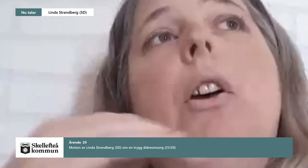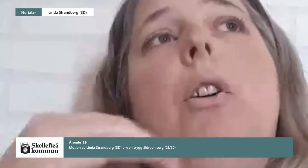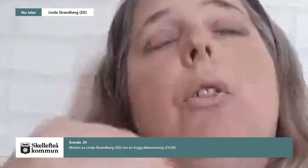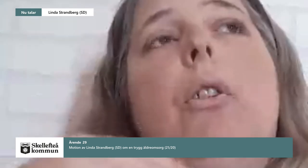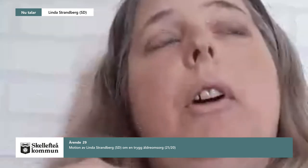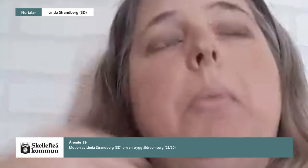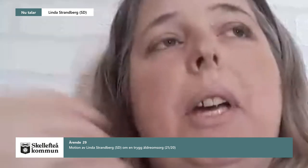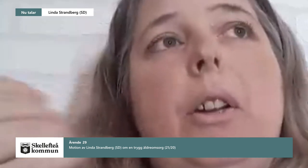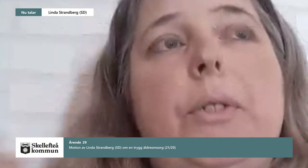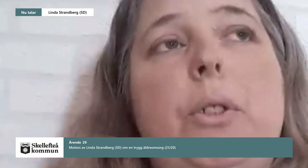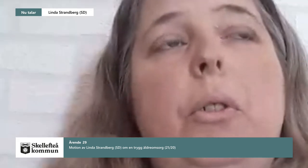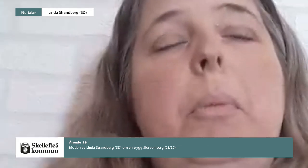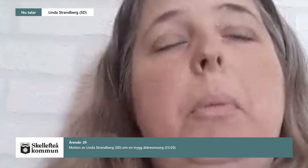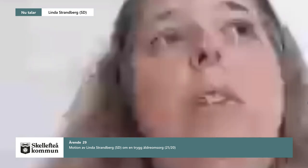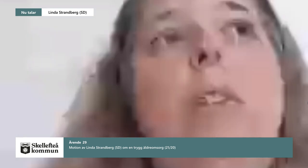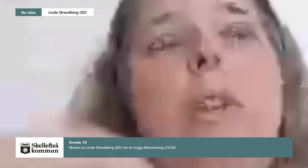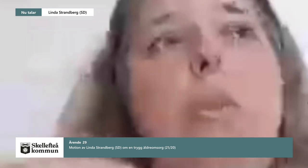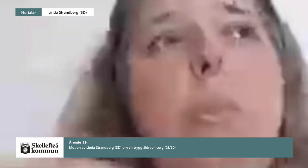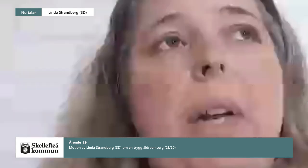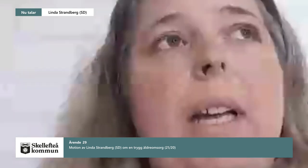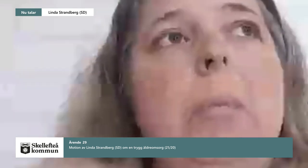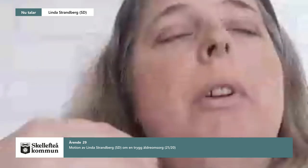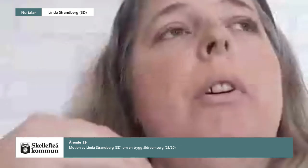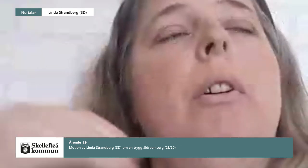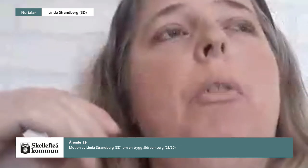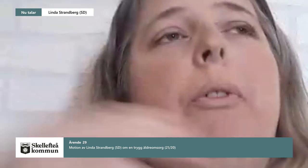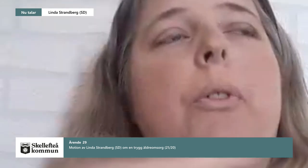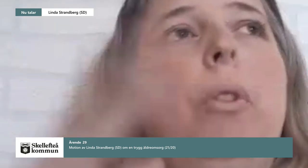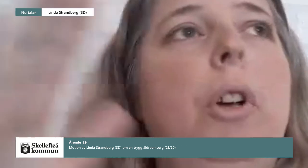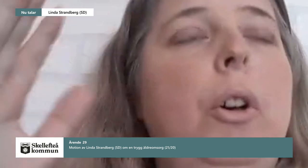Att man kan göra sig förstådd med den om man har problem om man